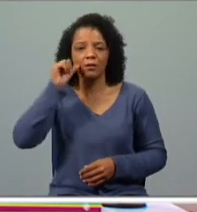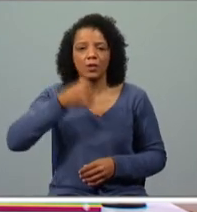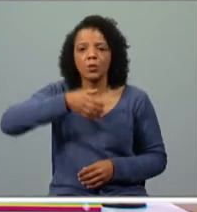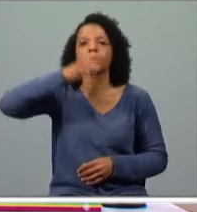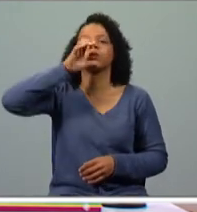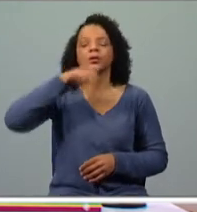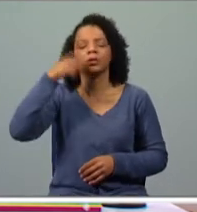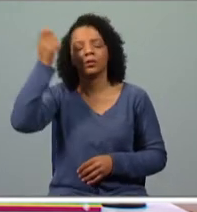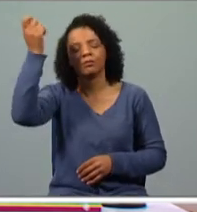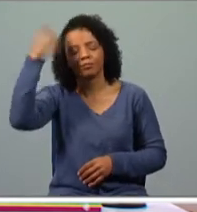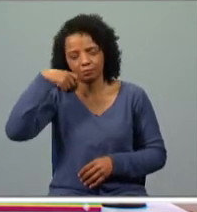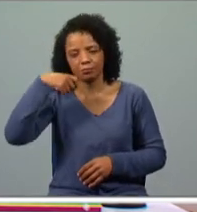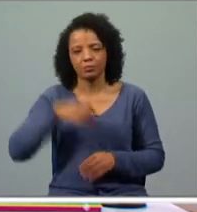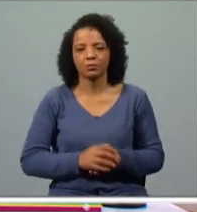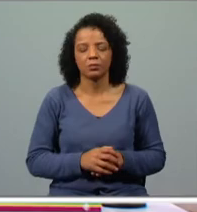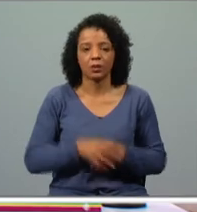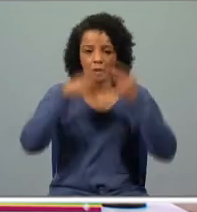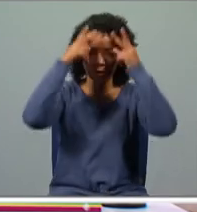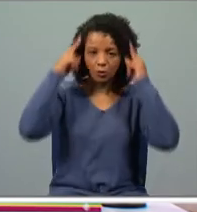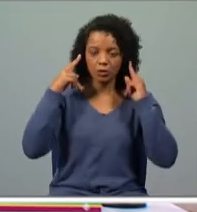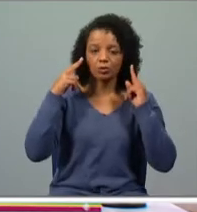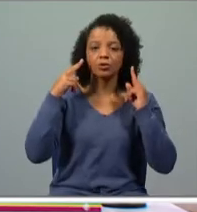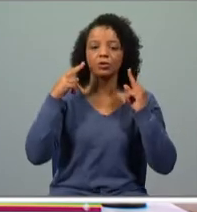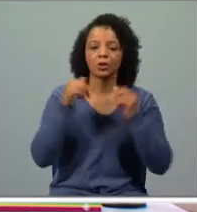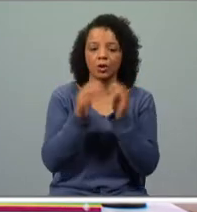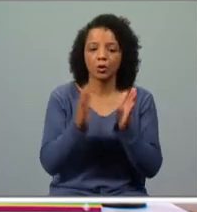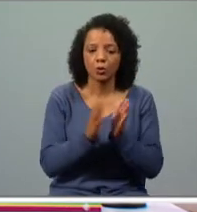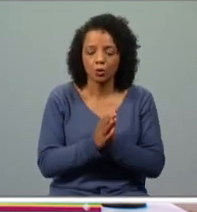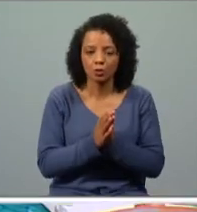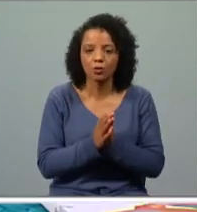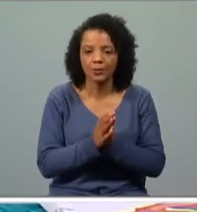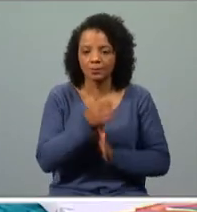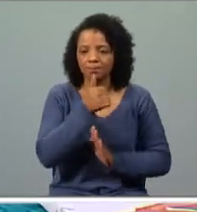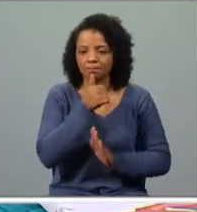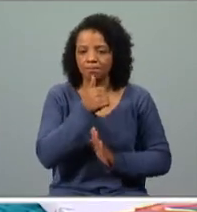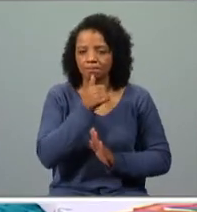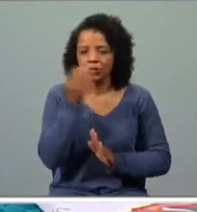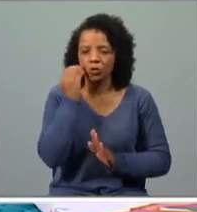adormeceu e ele seus companheiros se dirão uma estratégia para sair lá de 睡著了，他和他的同伴會告訴你一個離開那裡的策略